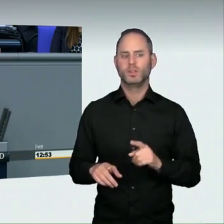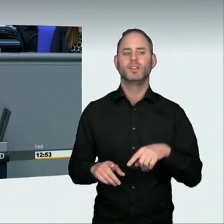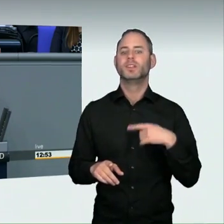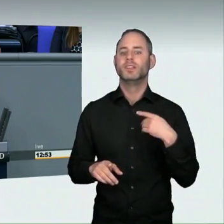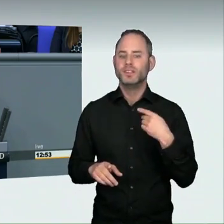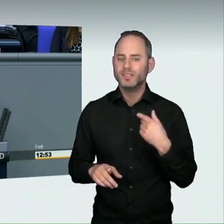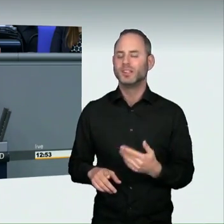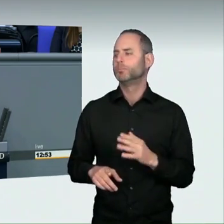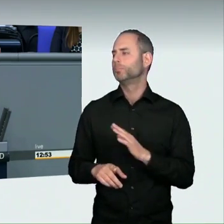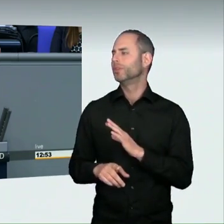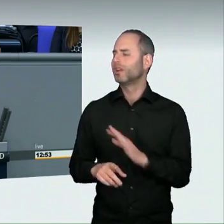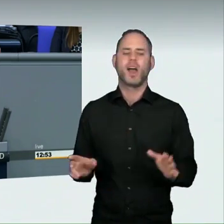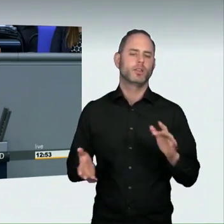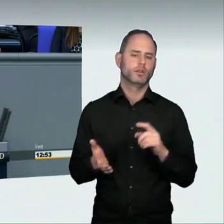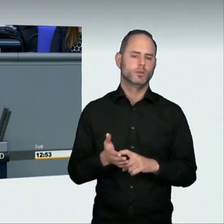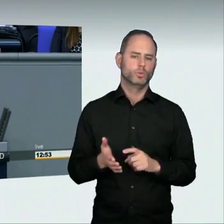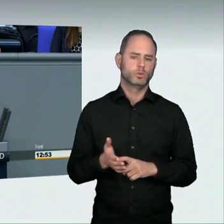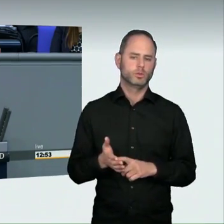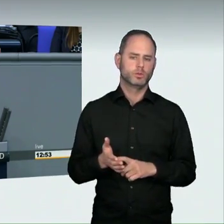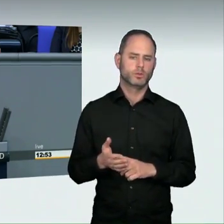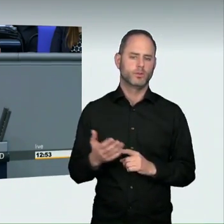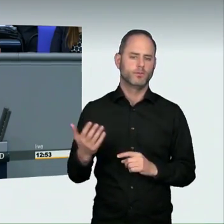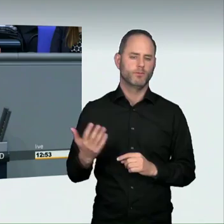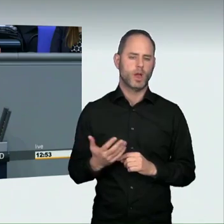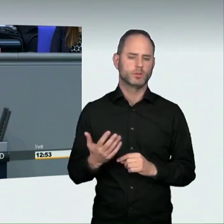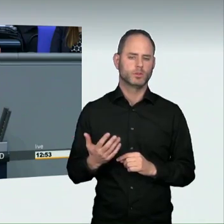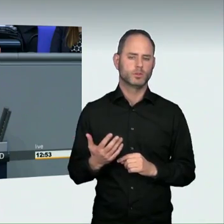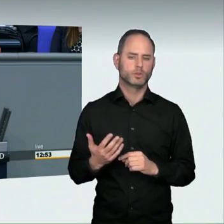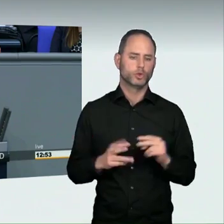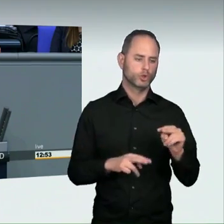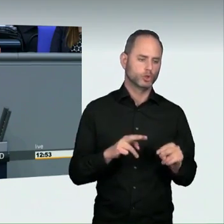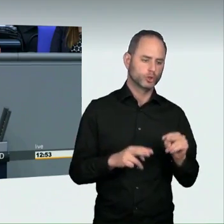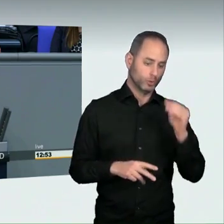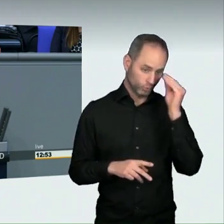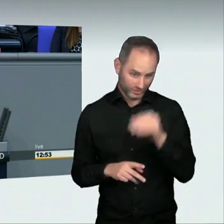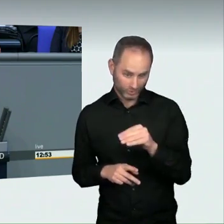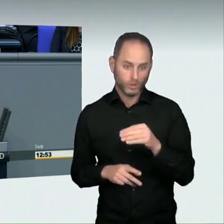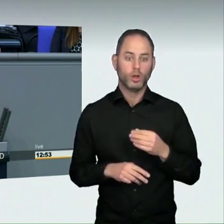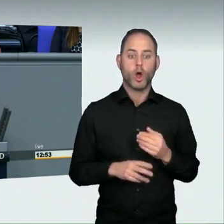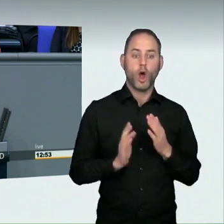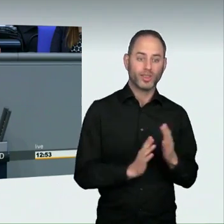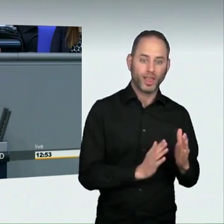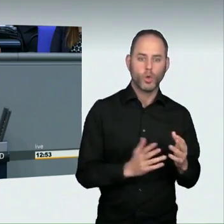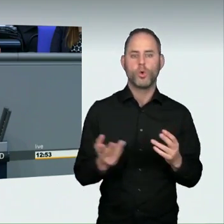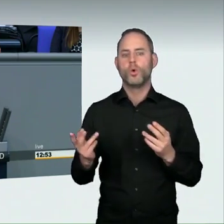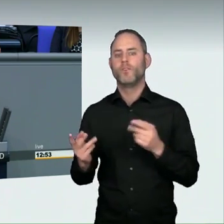haben wir einen besonderen sozialen Schutz, anders als bei Gewerbemietverhältnissen. Ich finde, es gibt Gewerbemietverhältnisse, bei denen